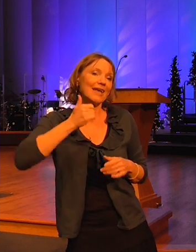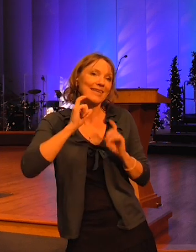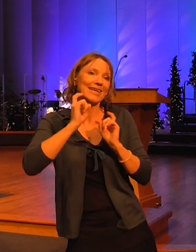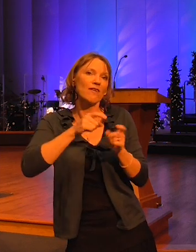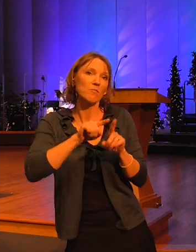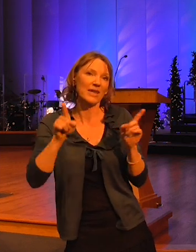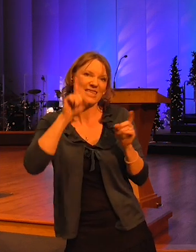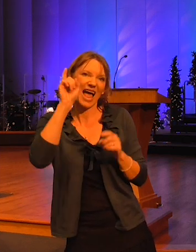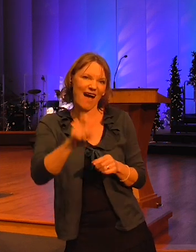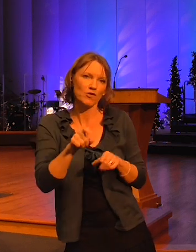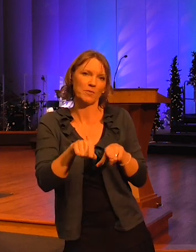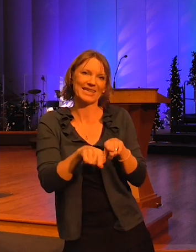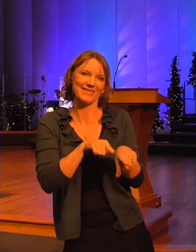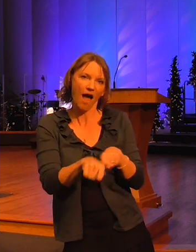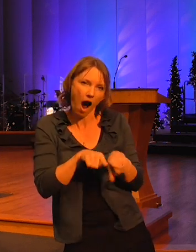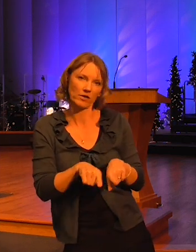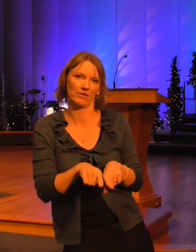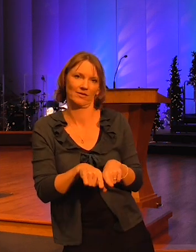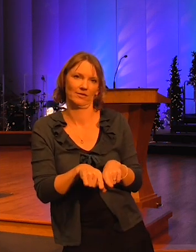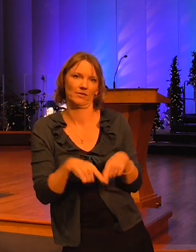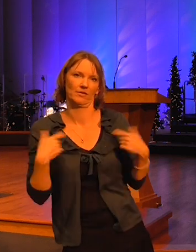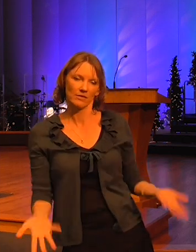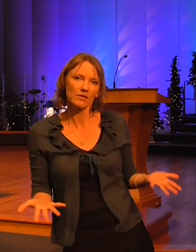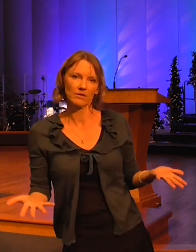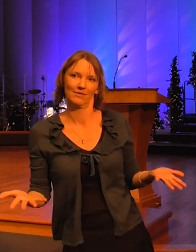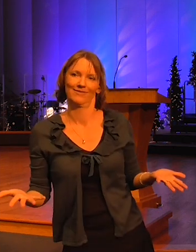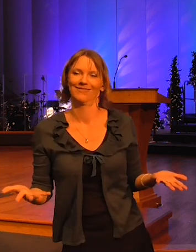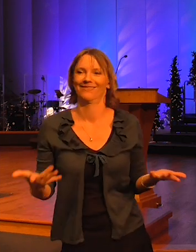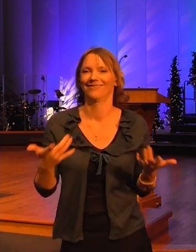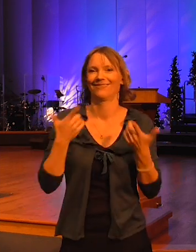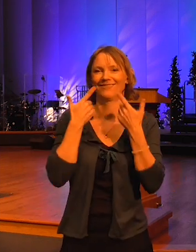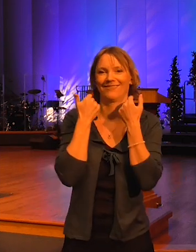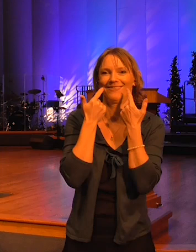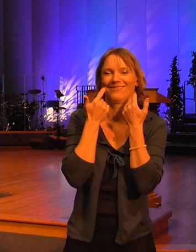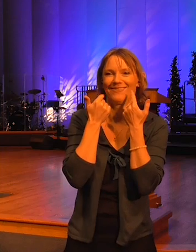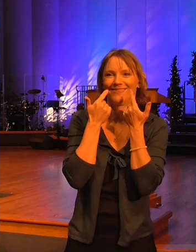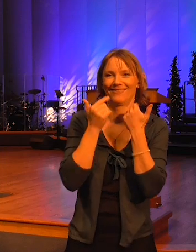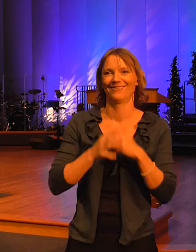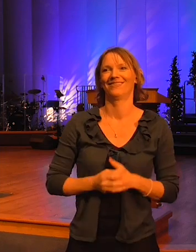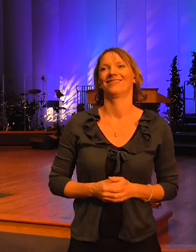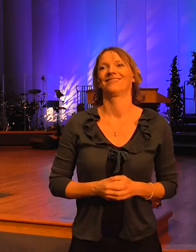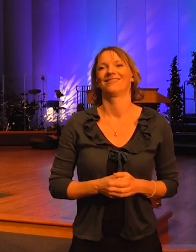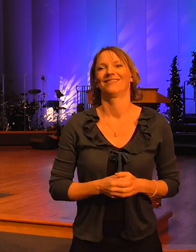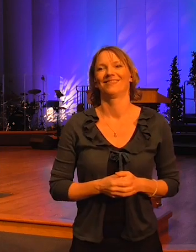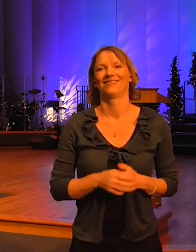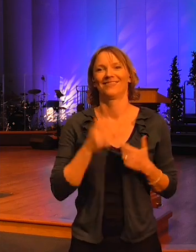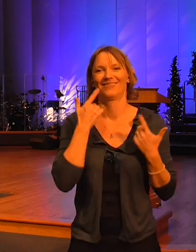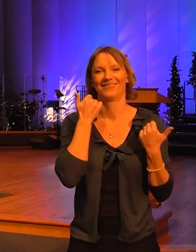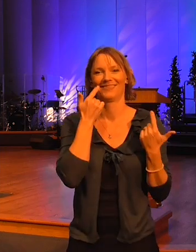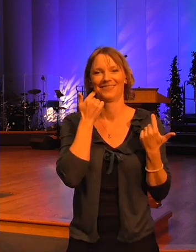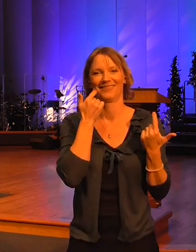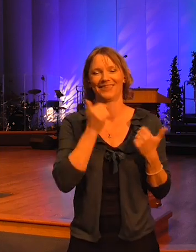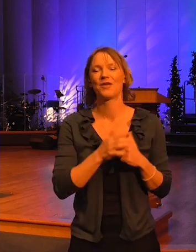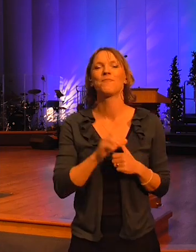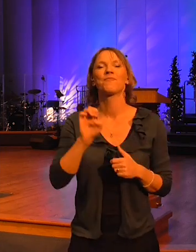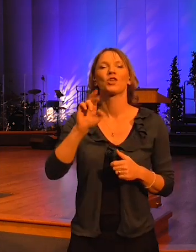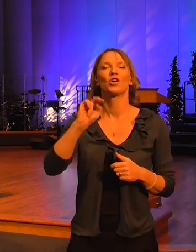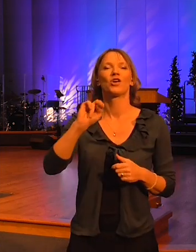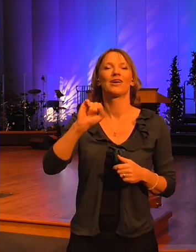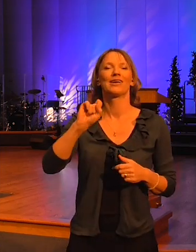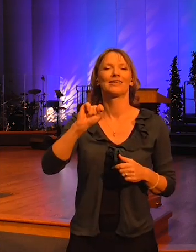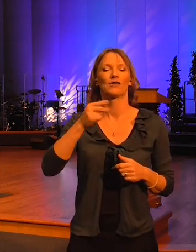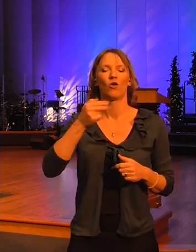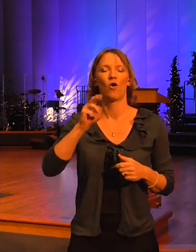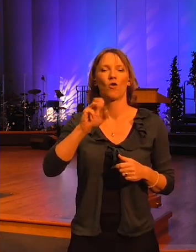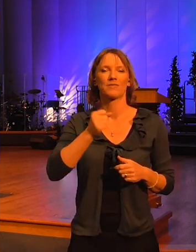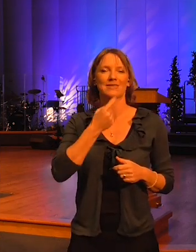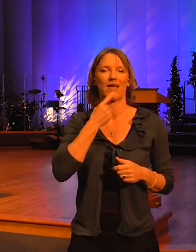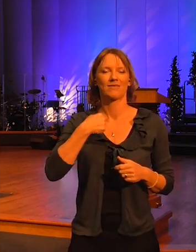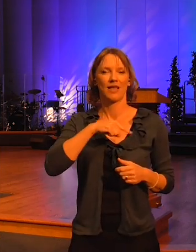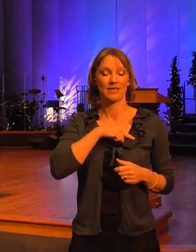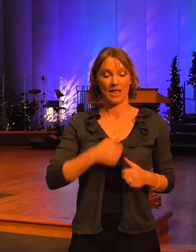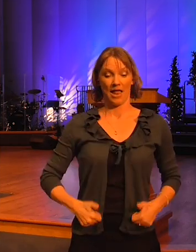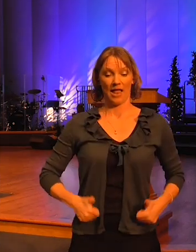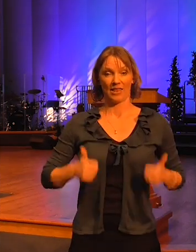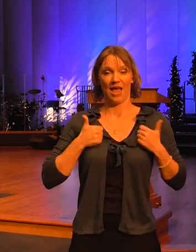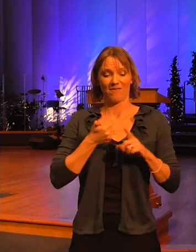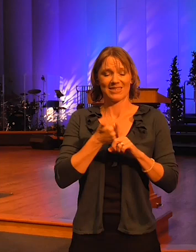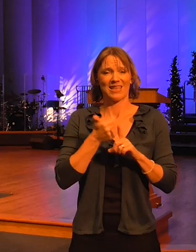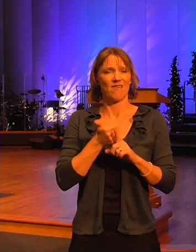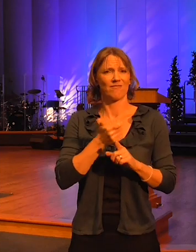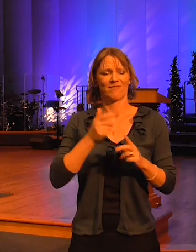calcetines? Ernest Holmes, nuestro fundador, nos dice que la vida es el regalo más grande que cualquiera de nosotros podría